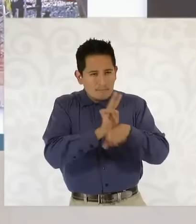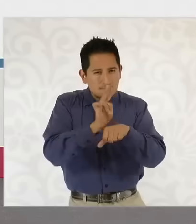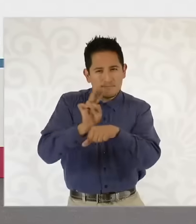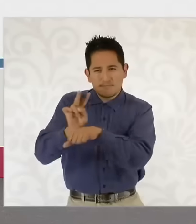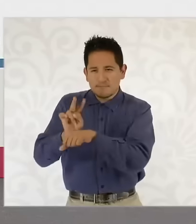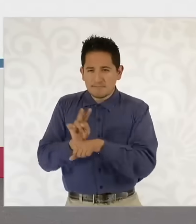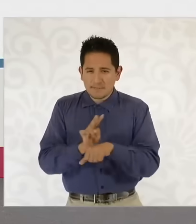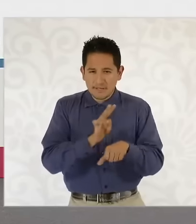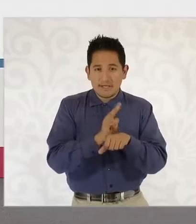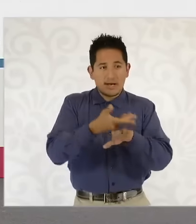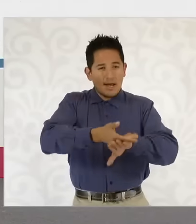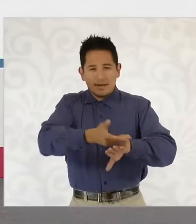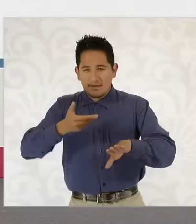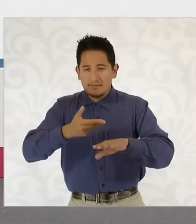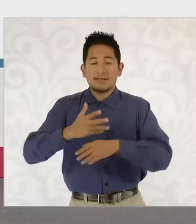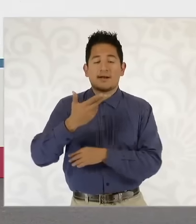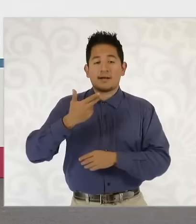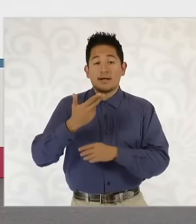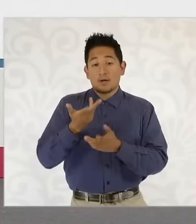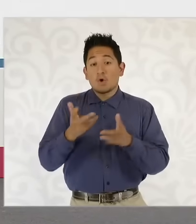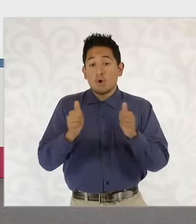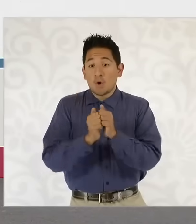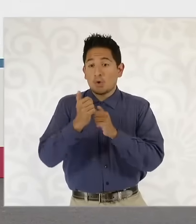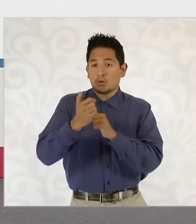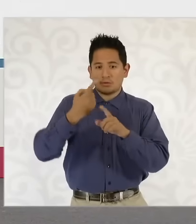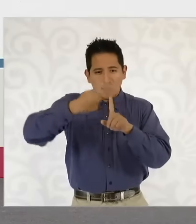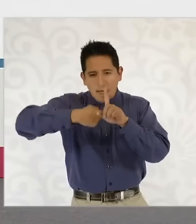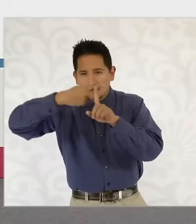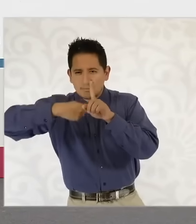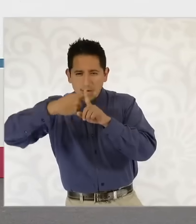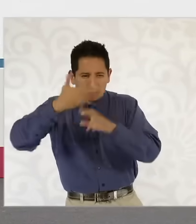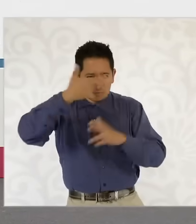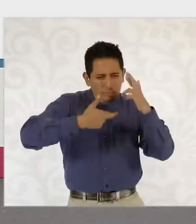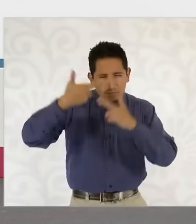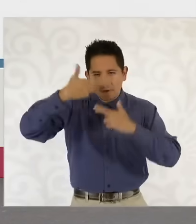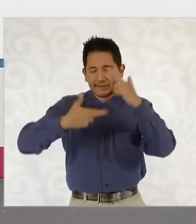termografía y aquí también tiene que ver mucho lo que hacemos de limpieza de brechas y cuidado